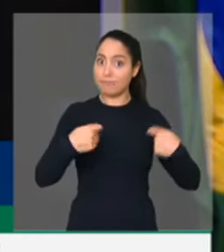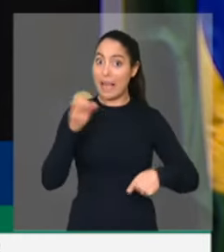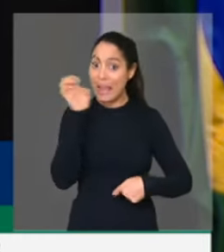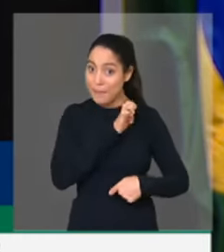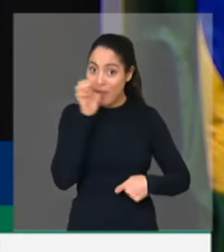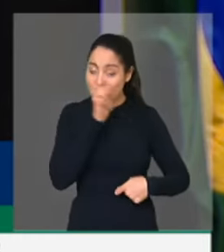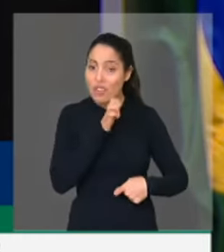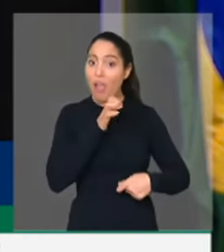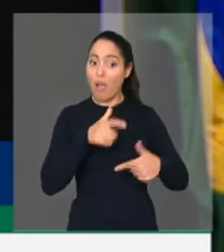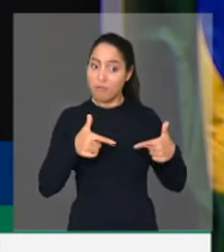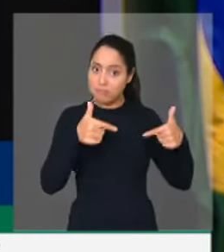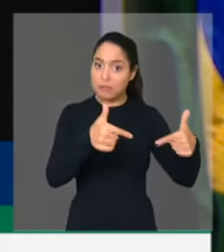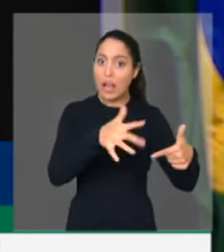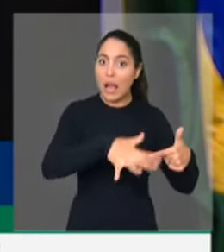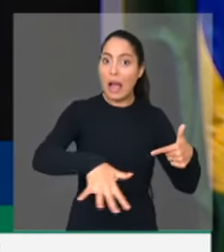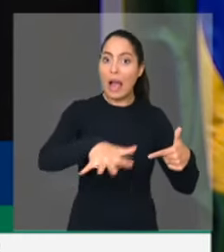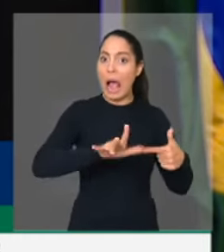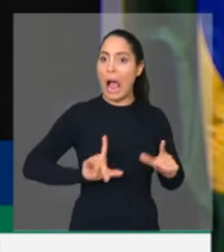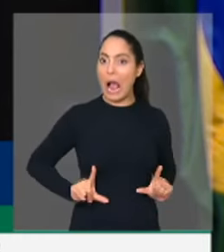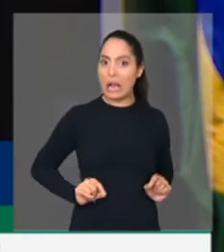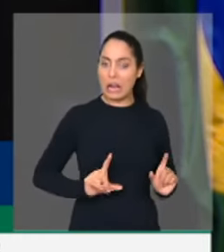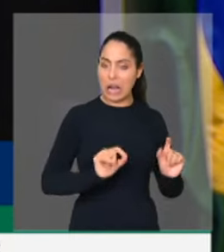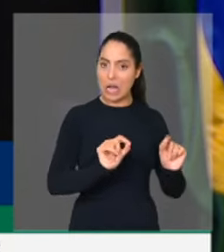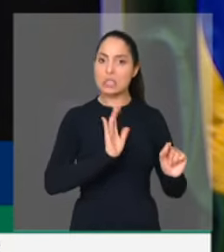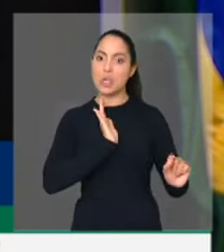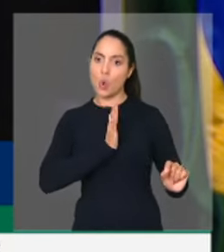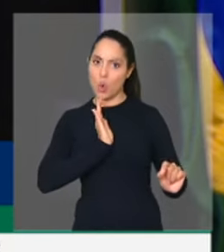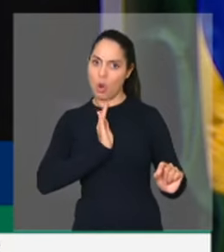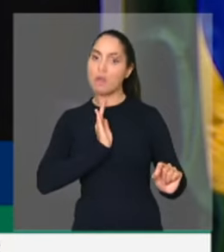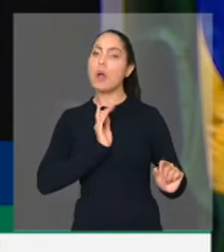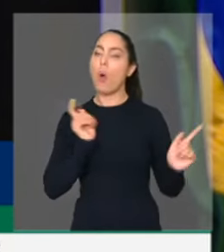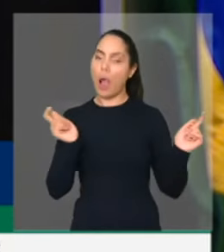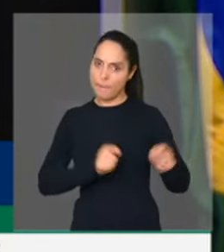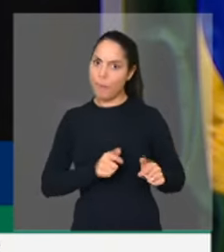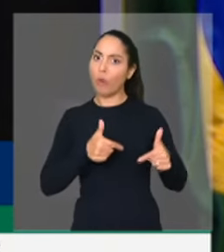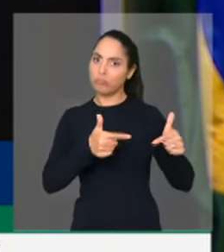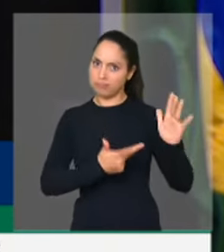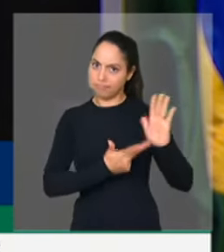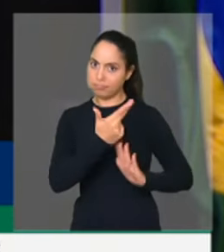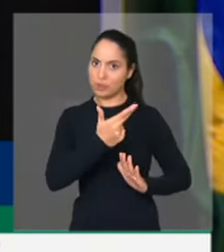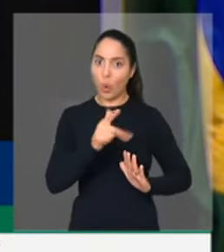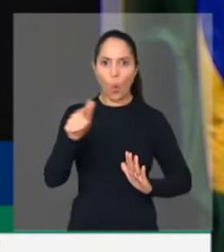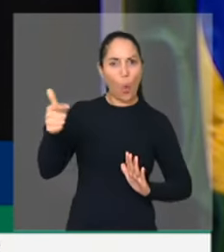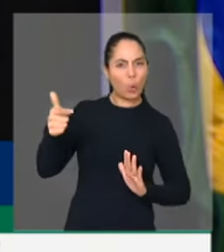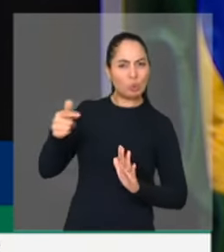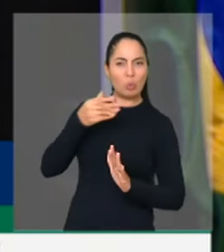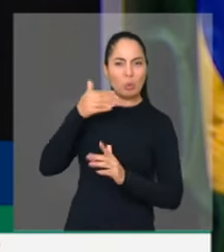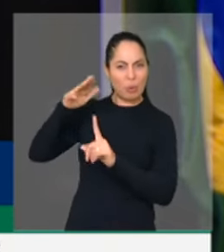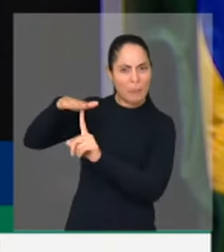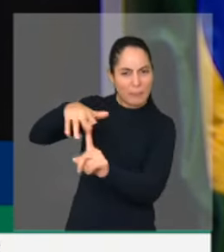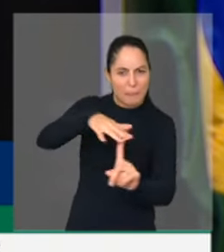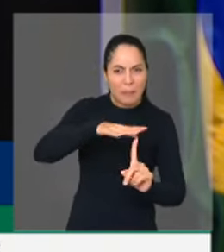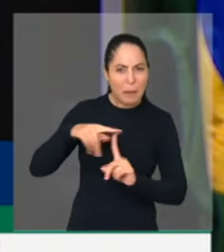ONCOLOGIA E KART LOGIA. AS PESSOAS JURÍDICAS QUE DECLARAM UM IMPOSTO DE RENDA NA MODALIDADE DE LUCRO REAL... E ADERIREM AO PROGRAMA PRÓ LEITOS... PODERÃO DEDUZIR O